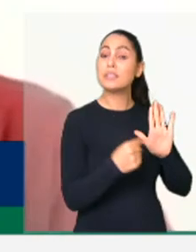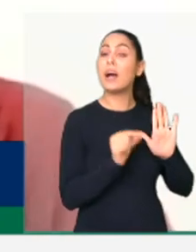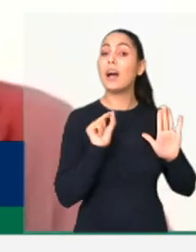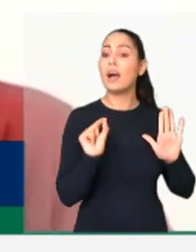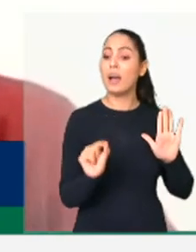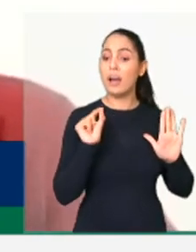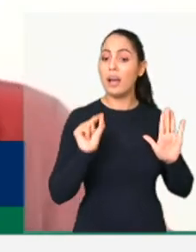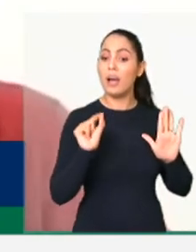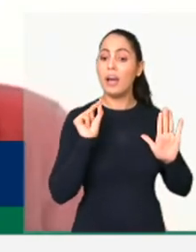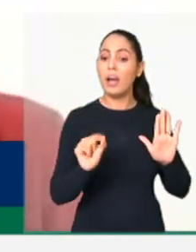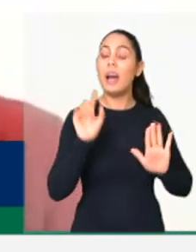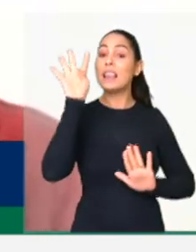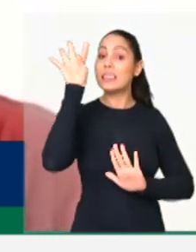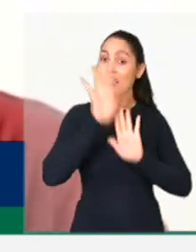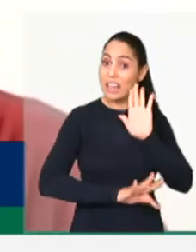DOIS MINUTOS AÍ , PRESIDENTE, DE CRÉDITO RENDENDO JUROS